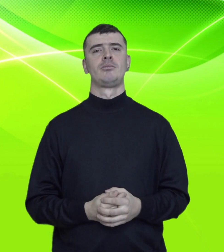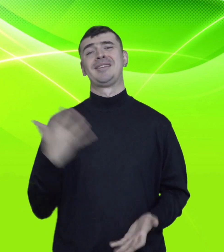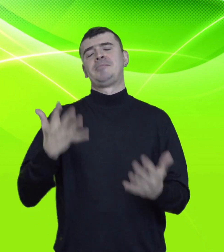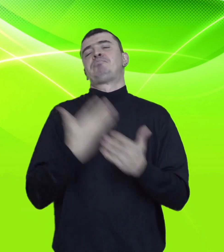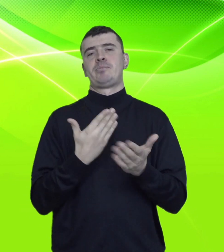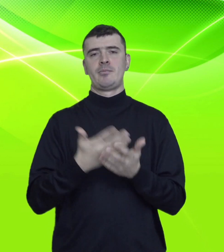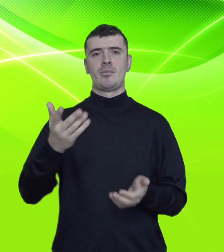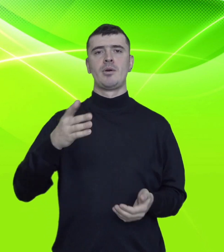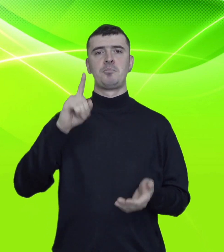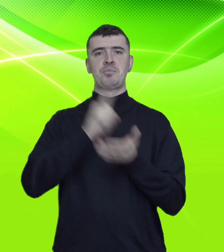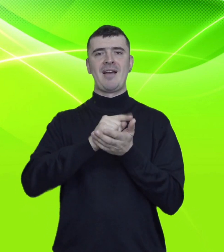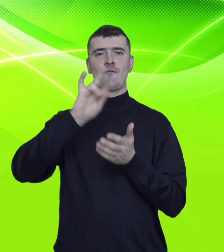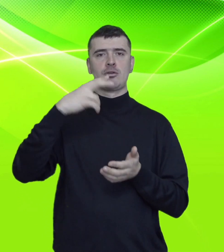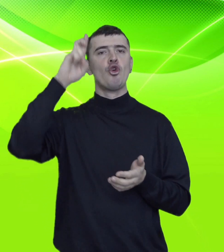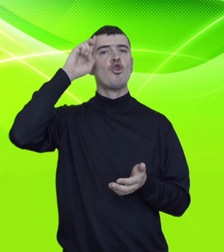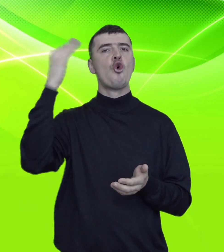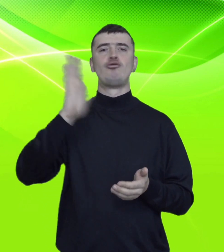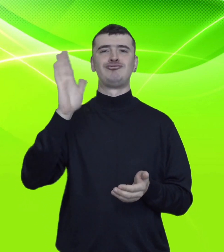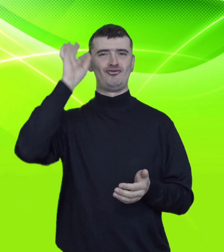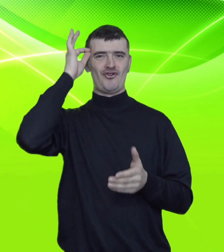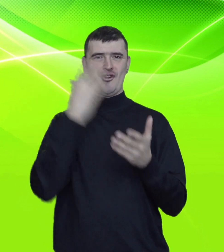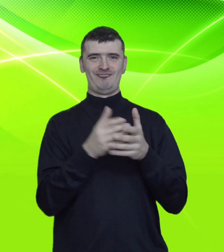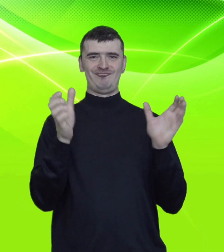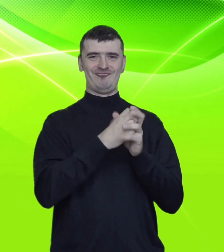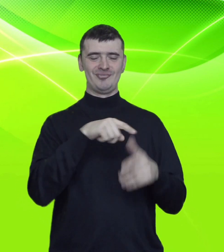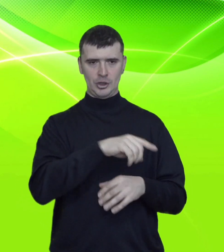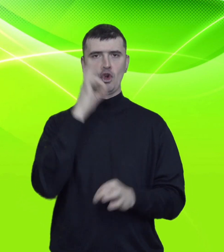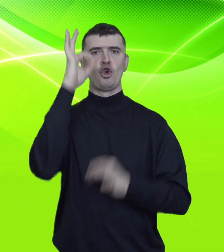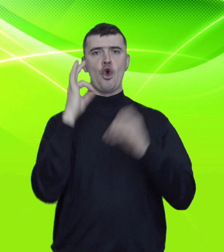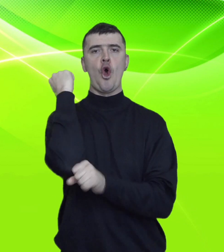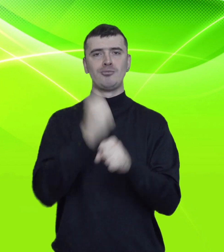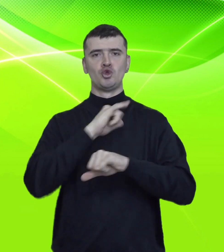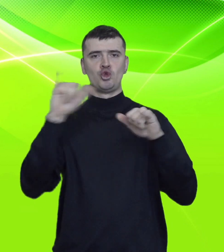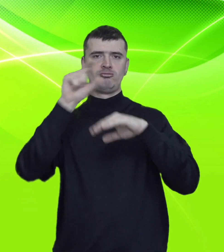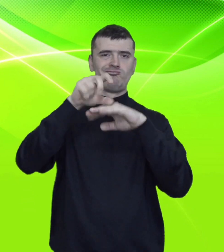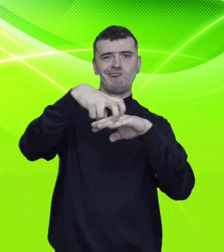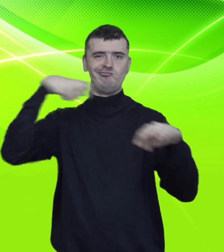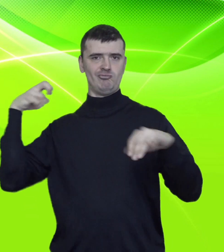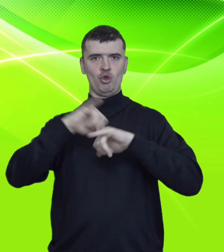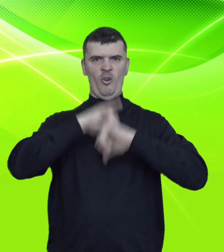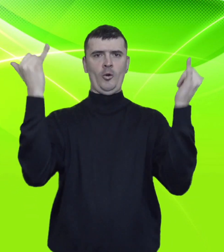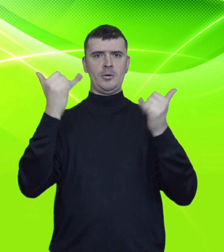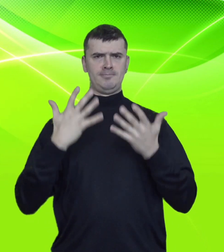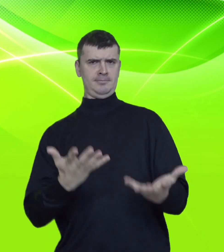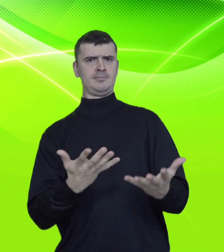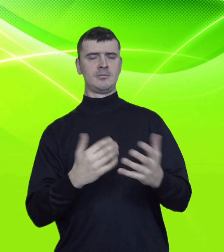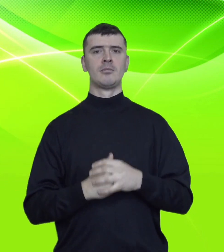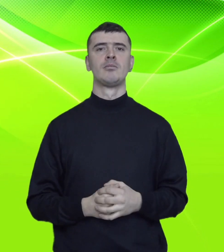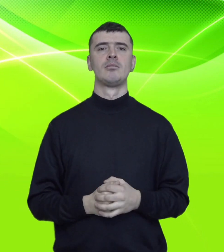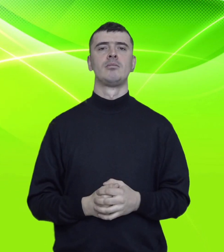Или негосударственный пенсионный фонд взял лишнюю комиссию.